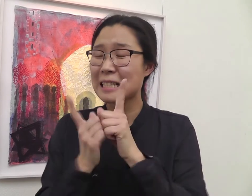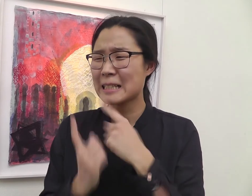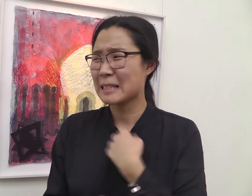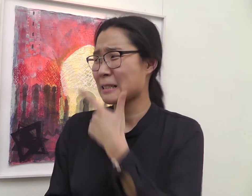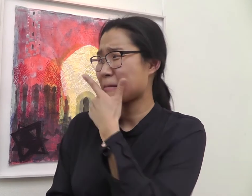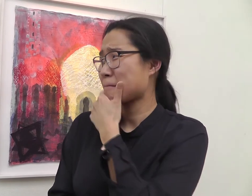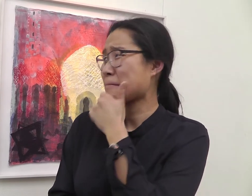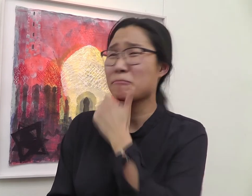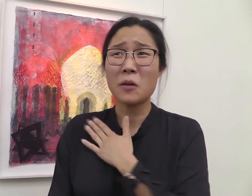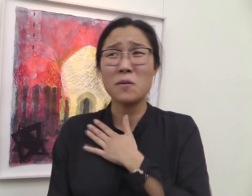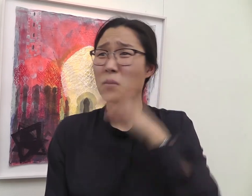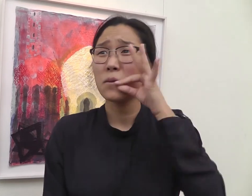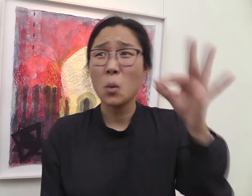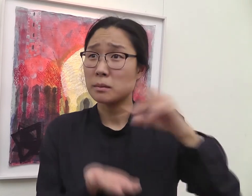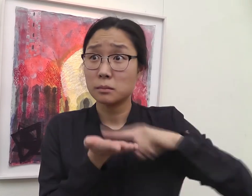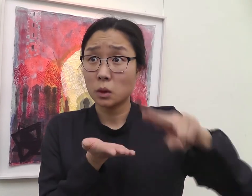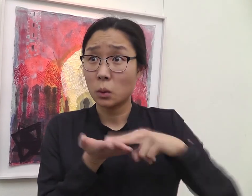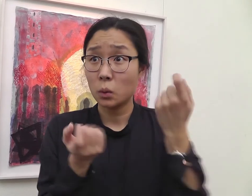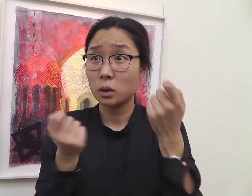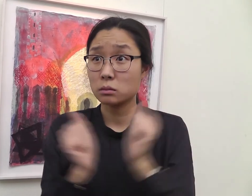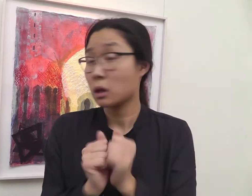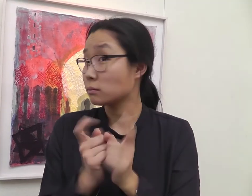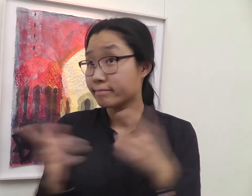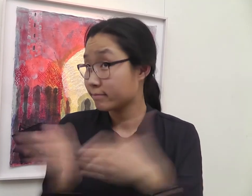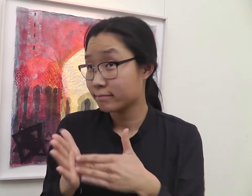Om jag vill fråga receptionen någonting så kanske vi inte kan kommunicera med varandra.